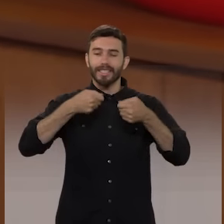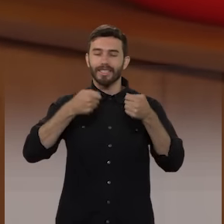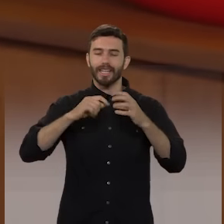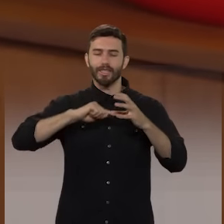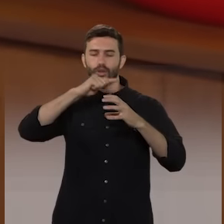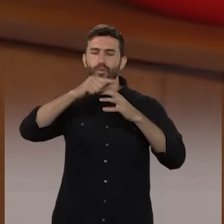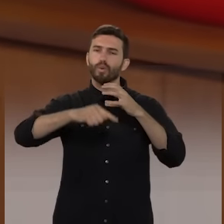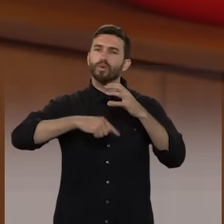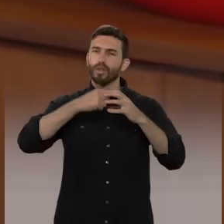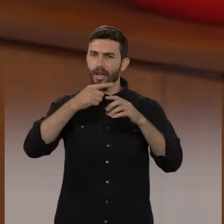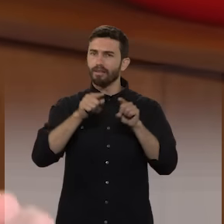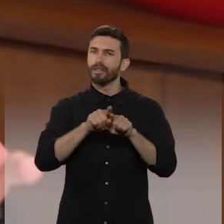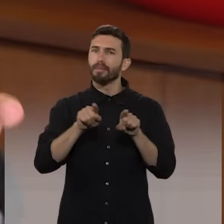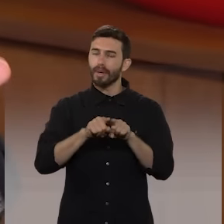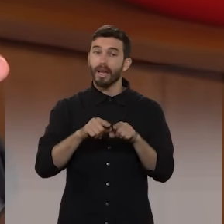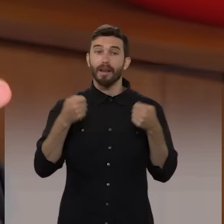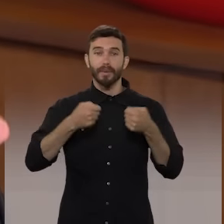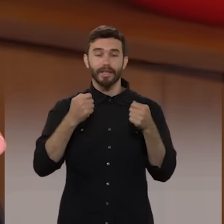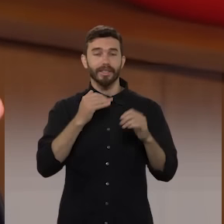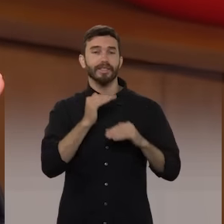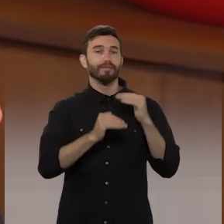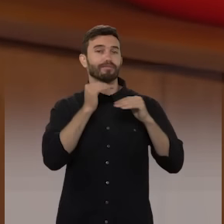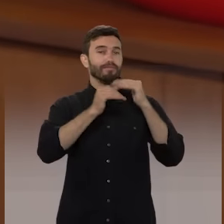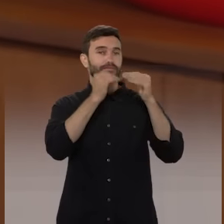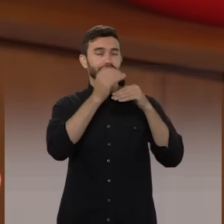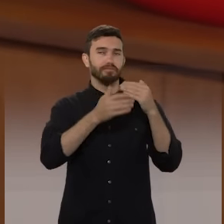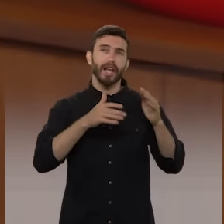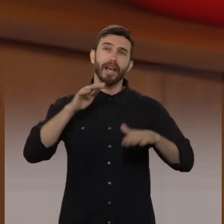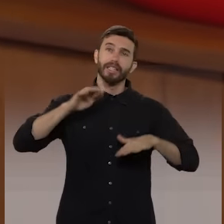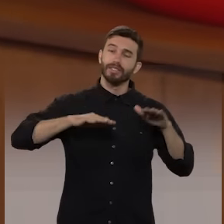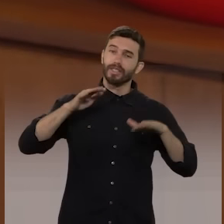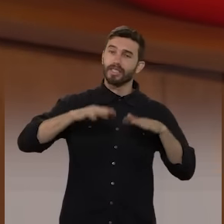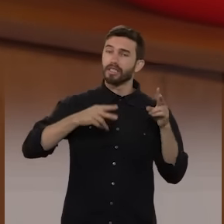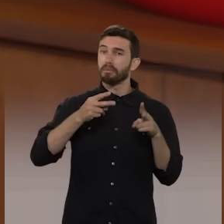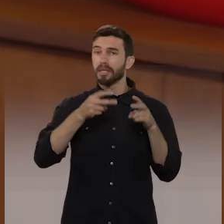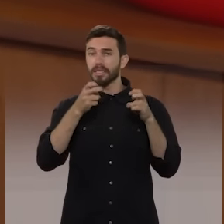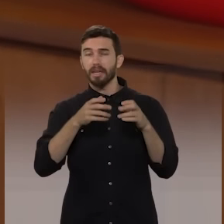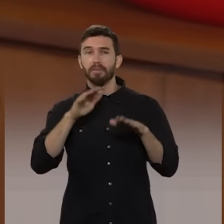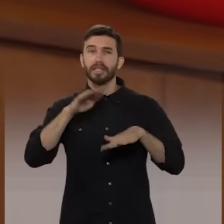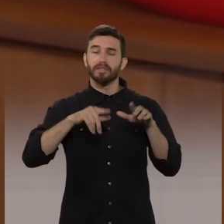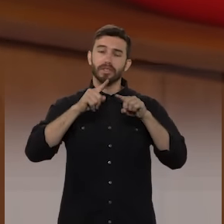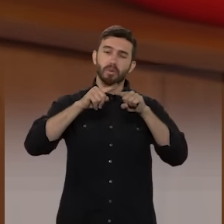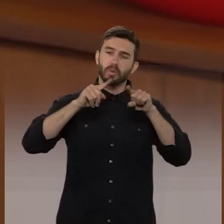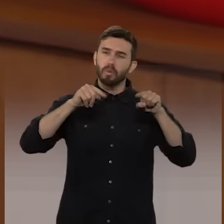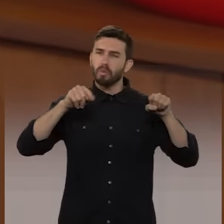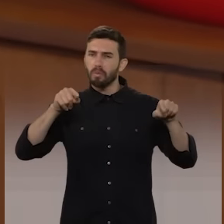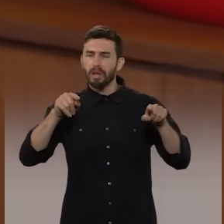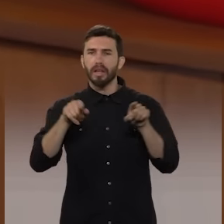crescer, apesar de algum momento nós sentimos alguma instabilidade, alguma redução de demanda,